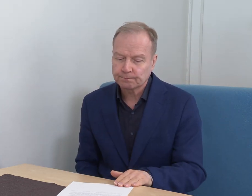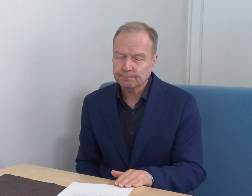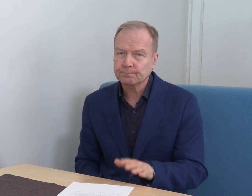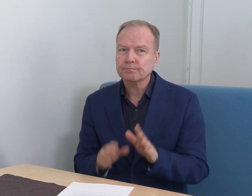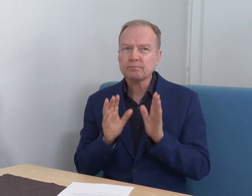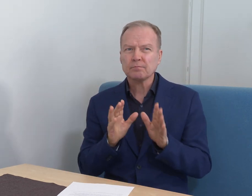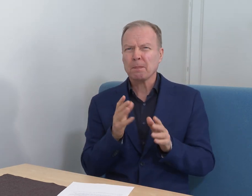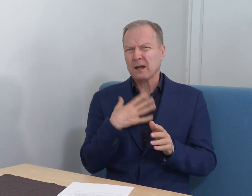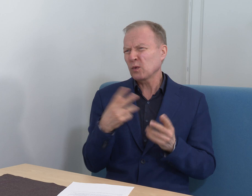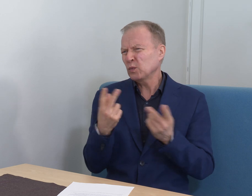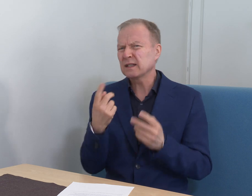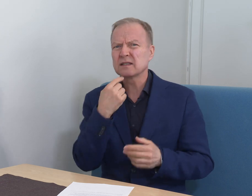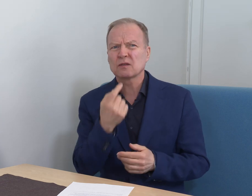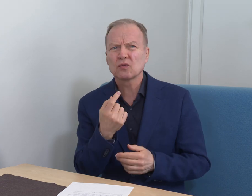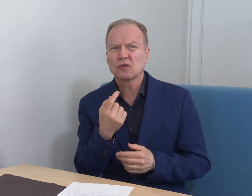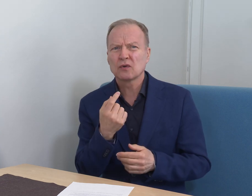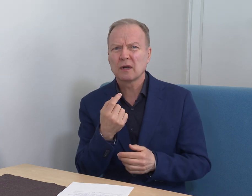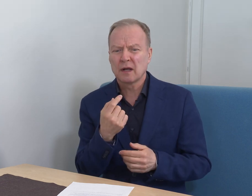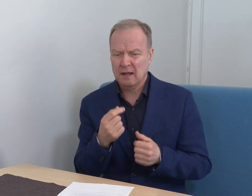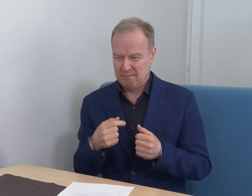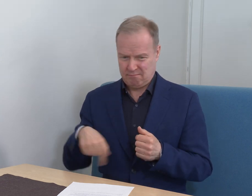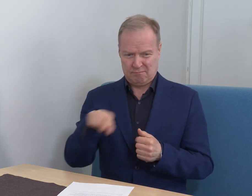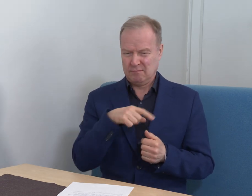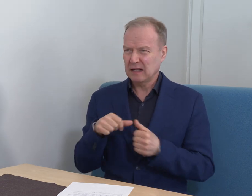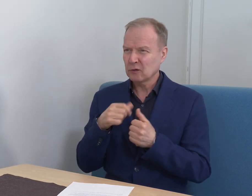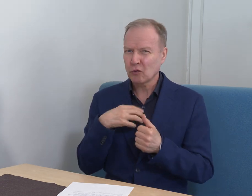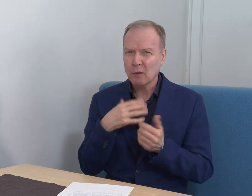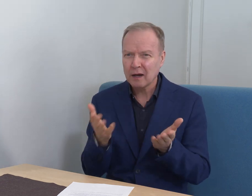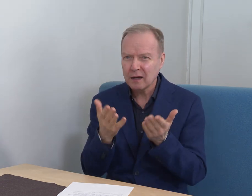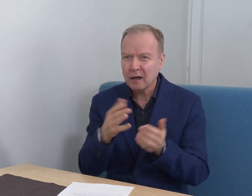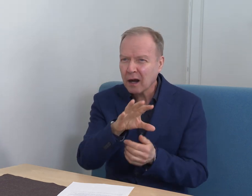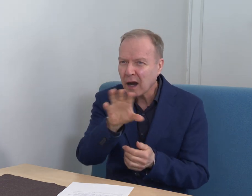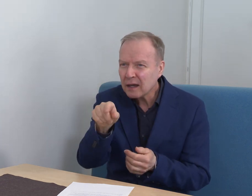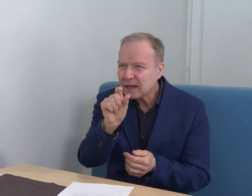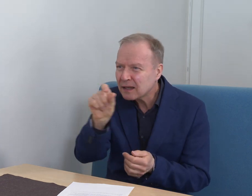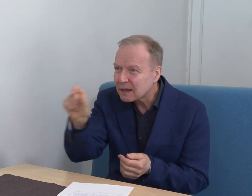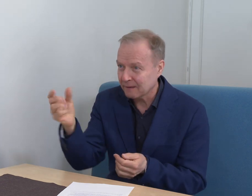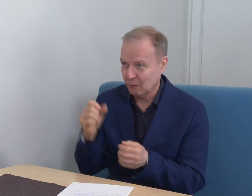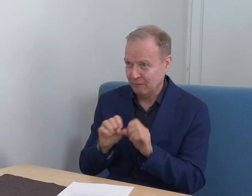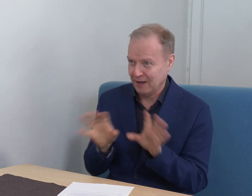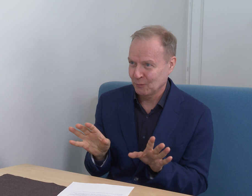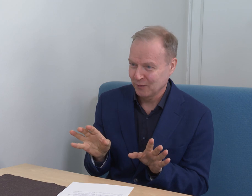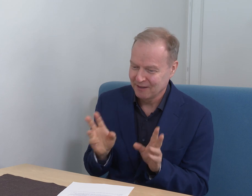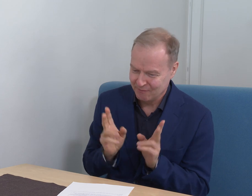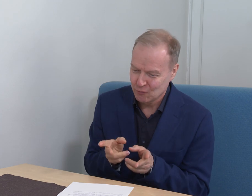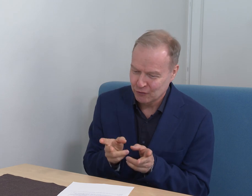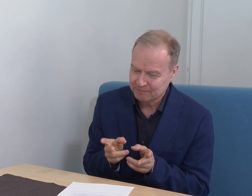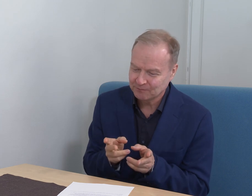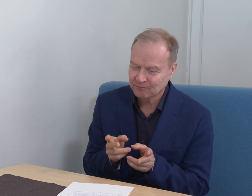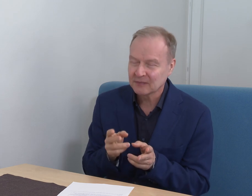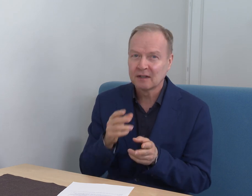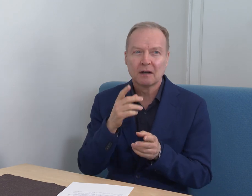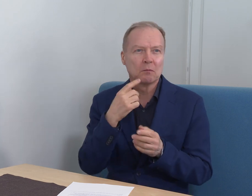Haluan vielä kannustaa, että meistä jokainen voi vaikuttaa.